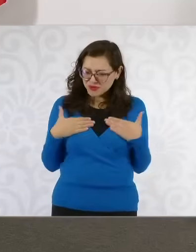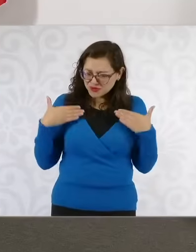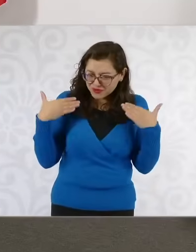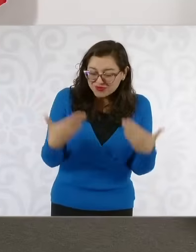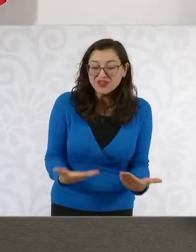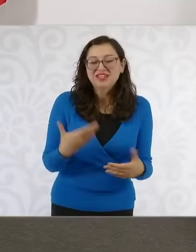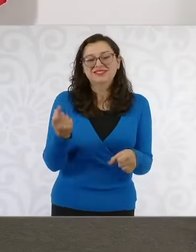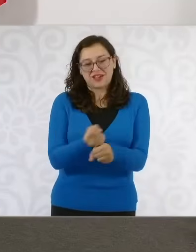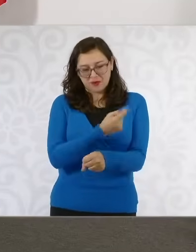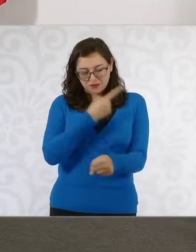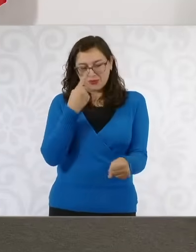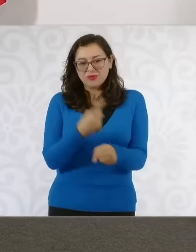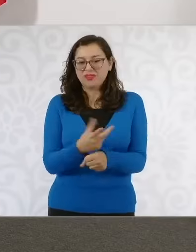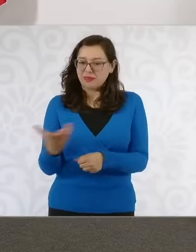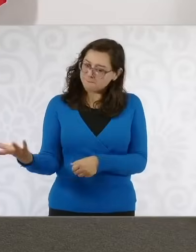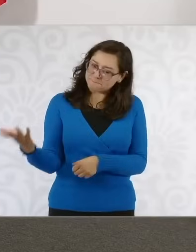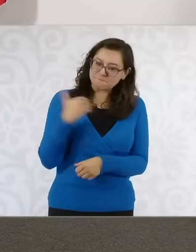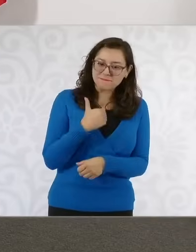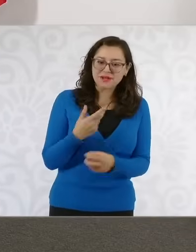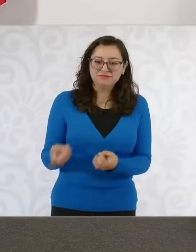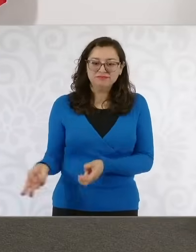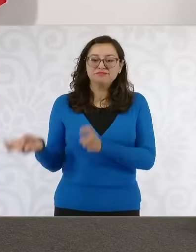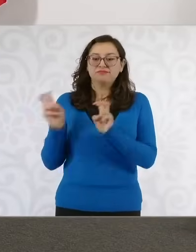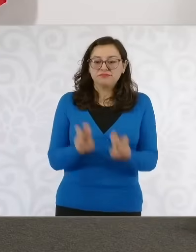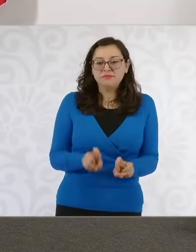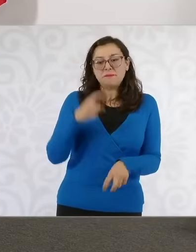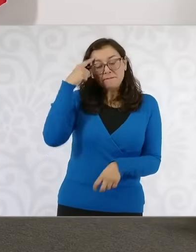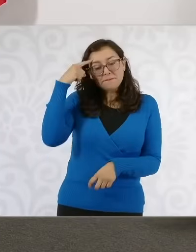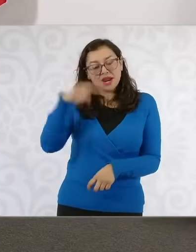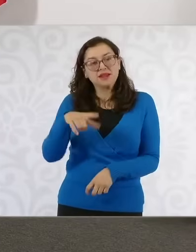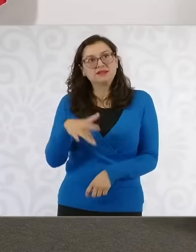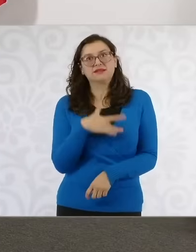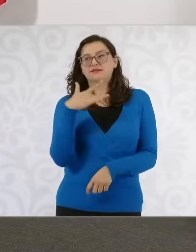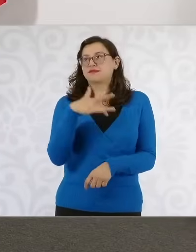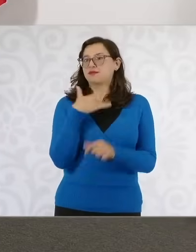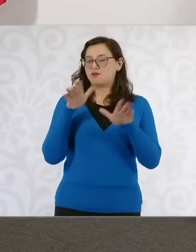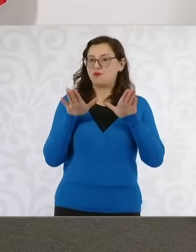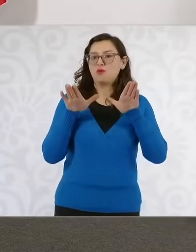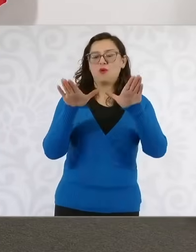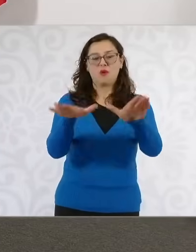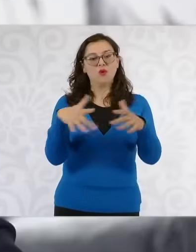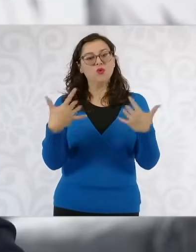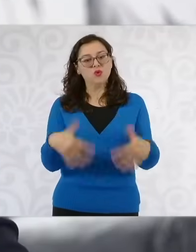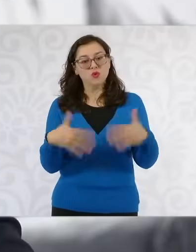precisamente para poder nosotros ofrecerles esa experiencia de vuelo Pero también ese trato humano